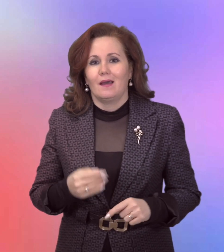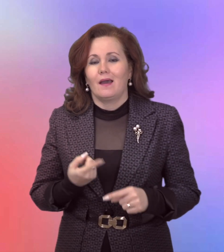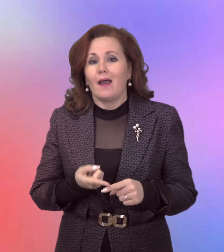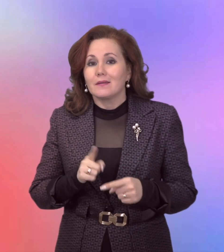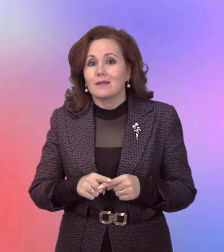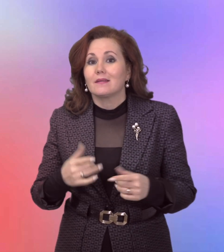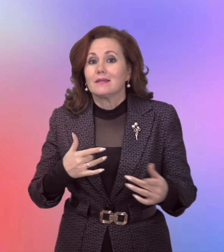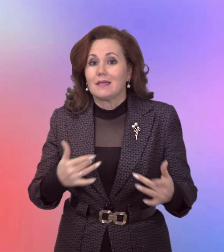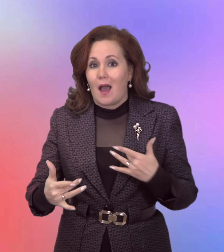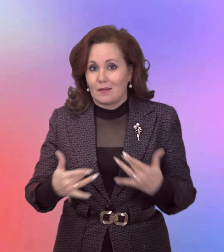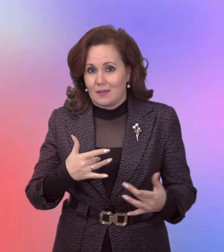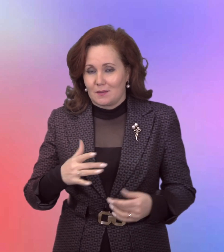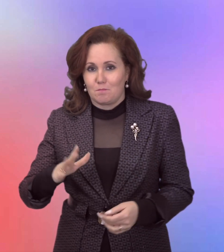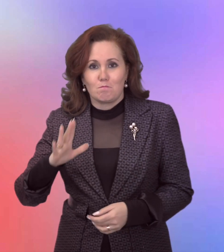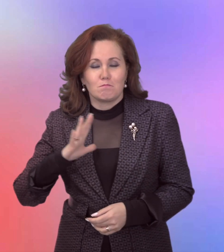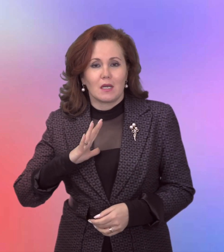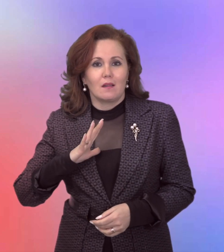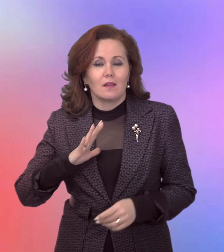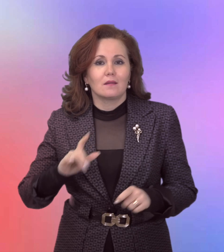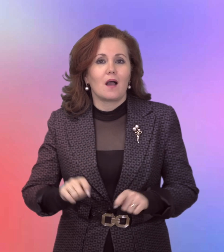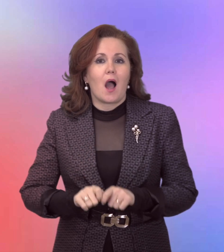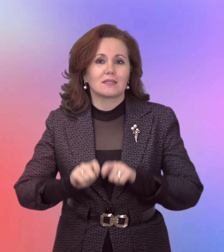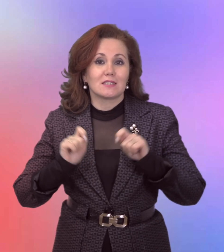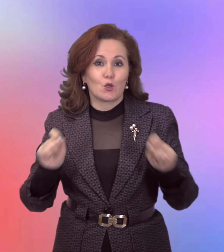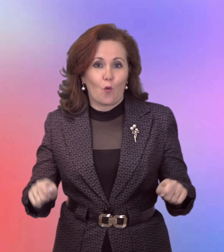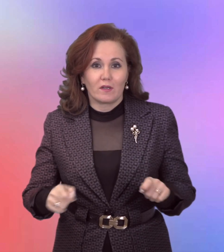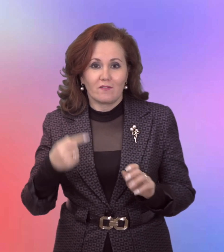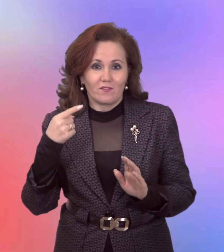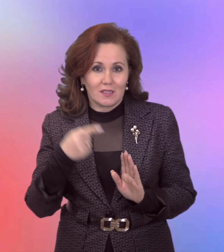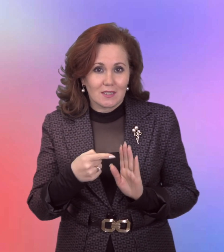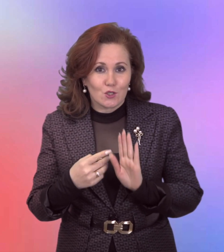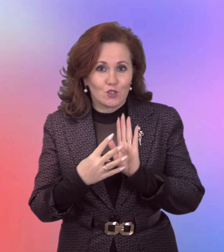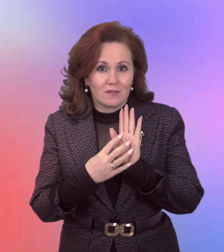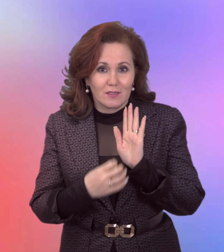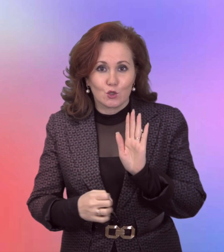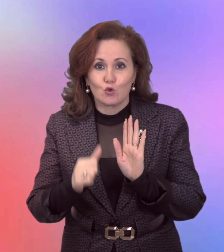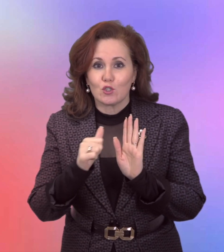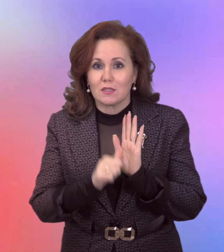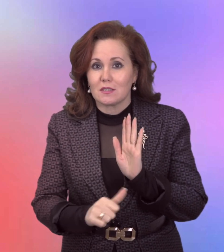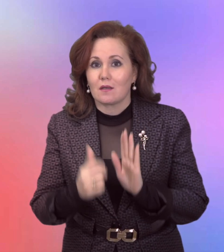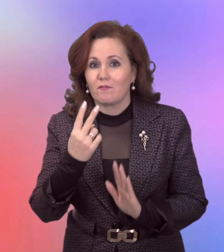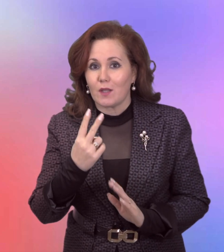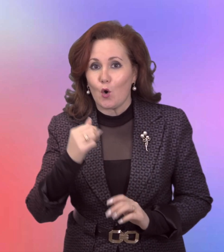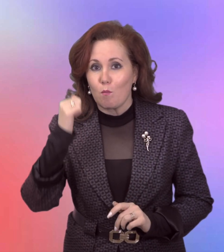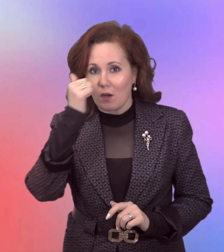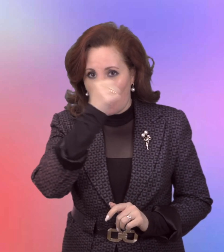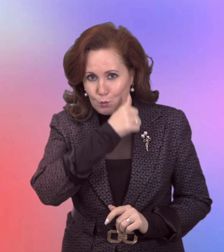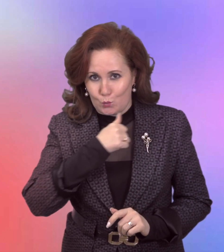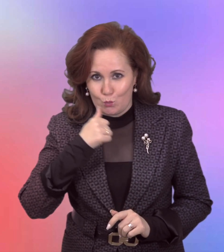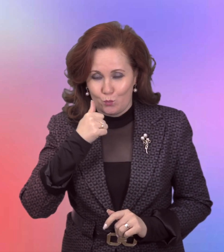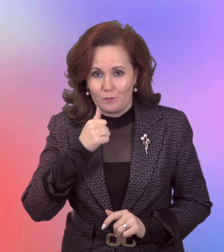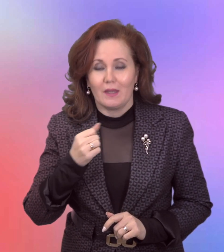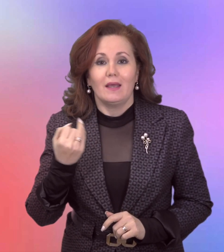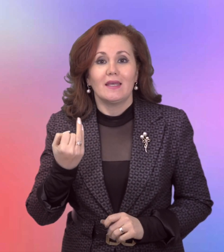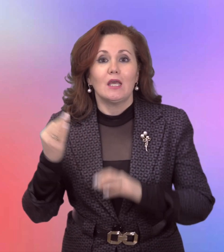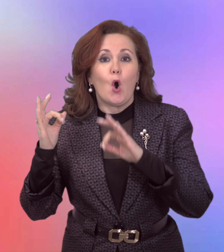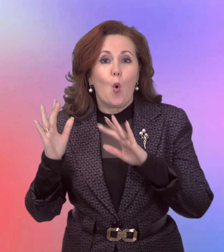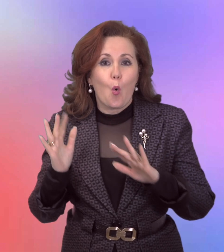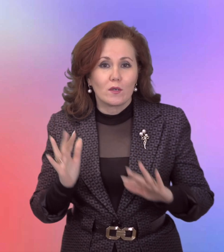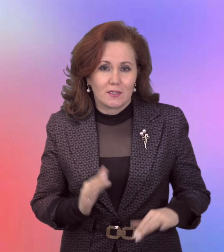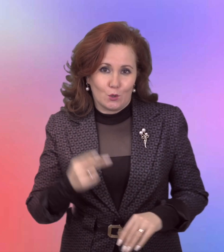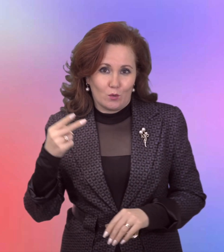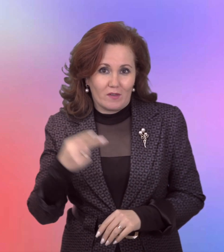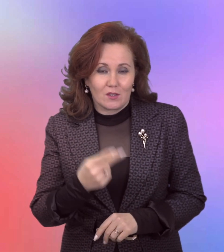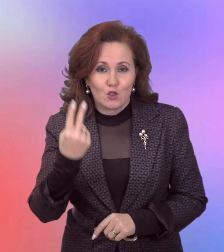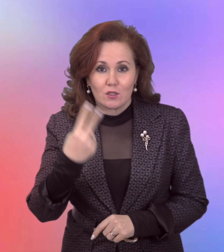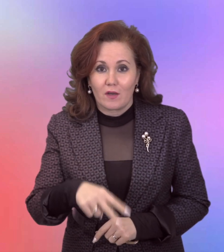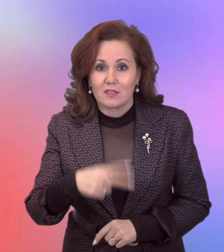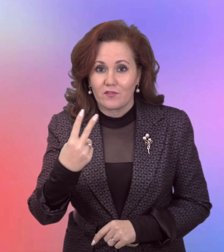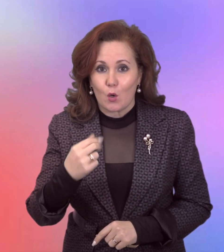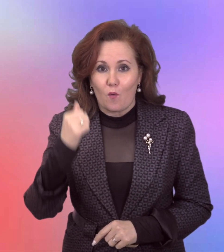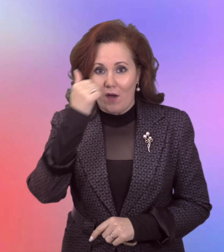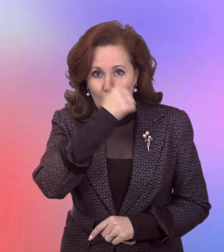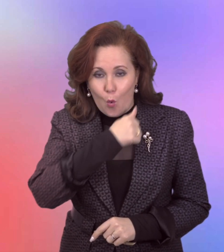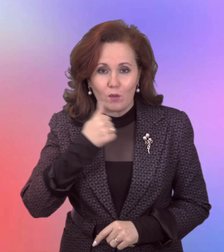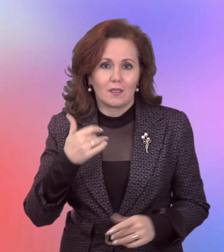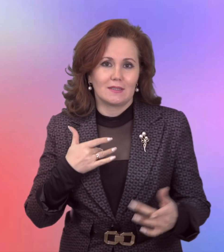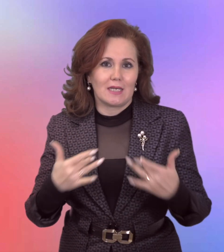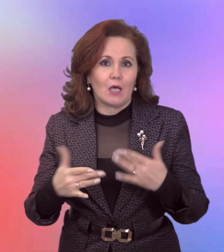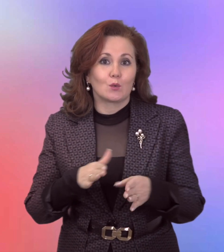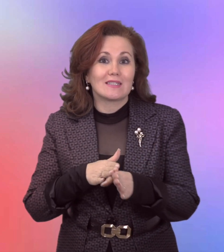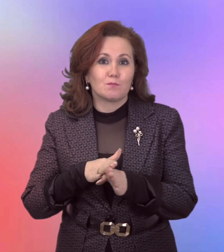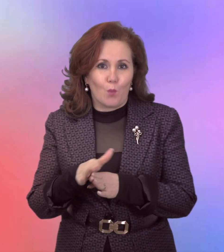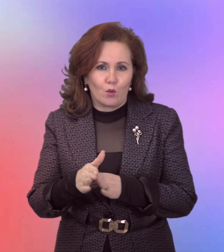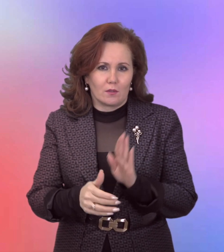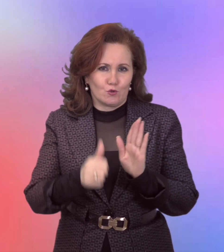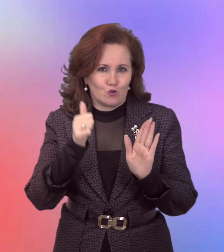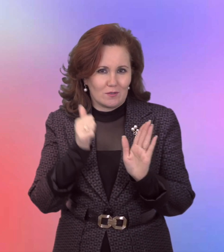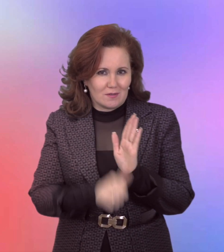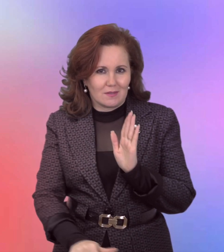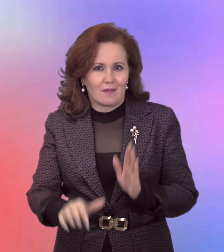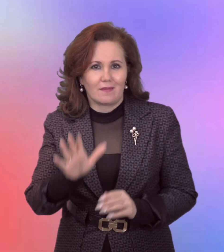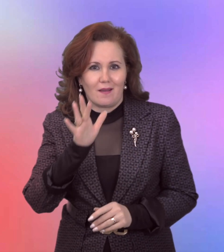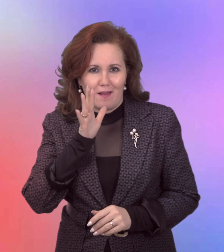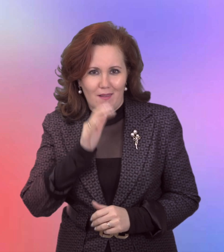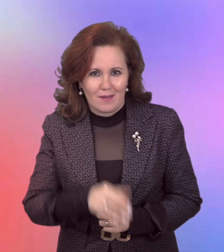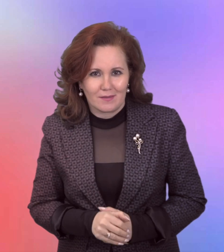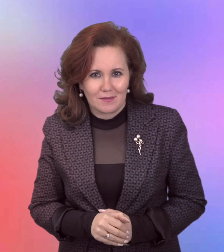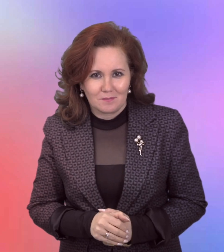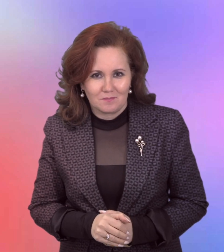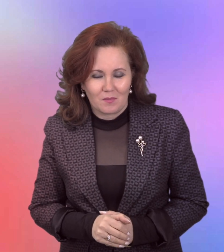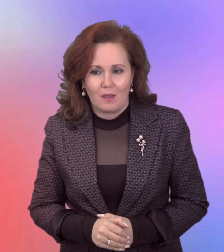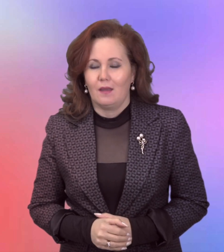Этот театр был основан в 1962 году, и осенью 2022 года Театру исполнилось 60 лет!